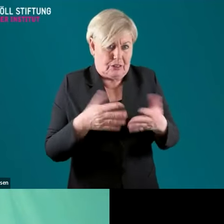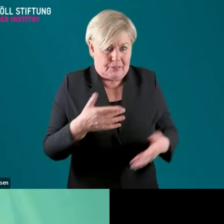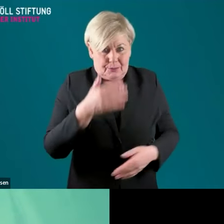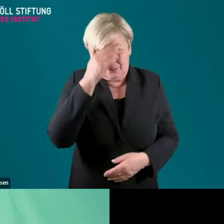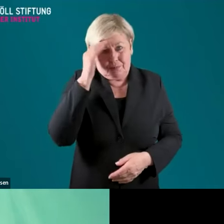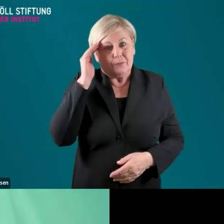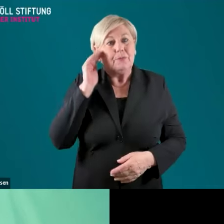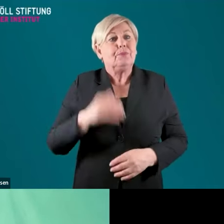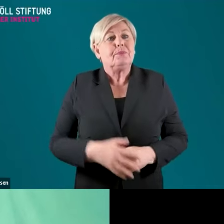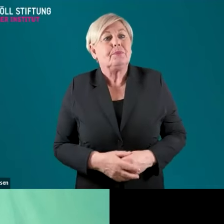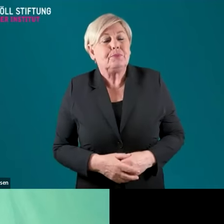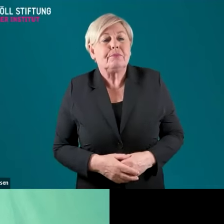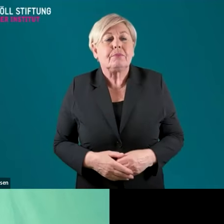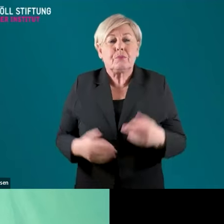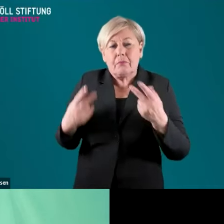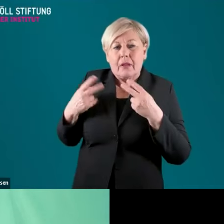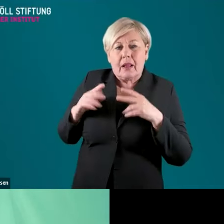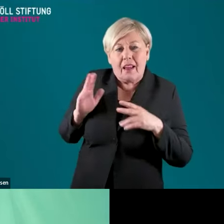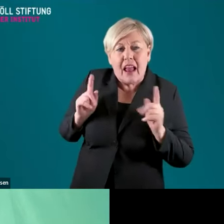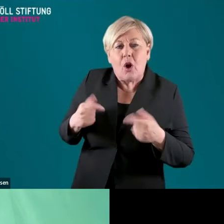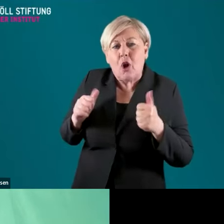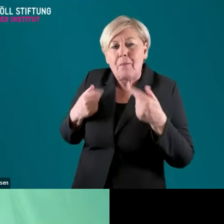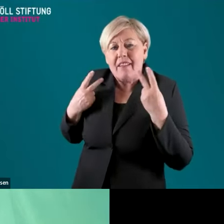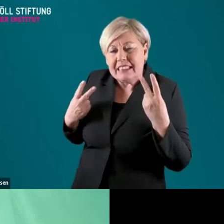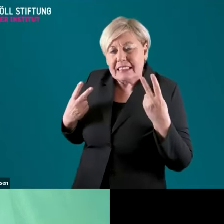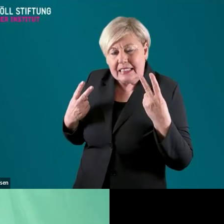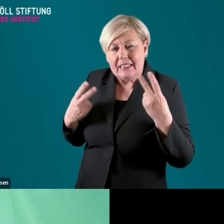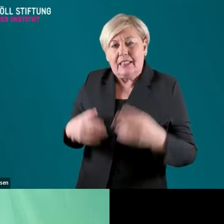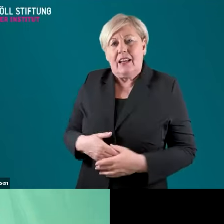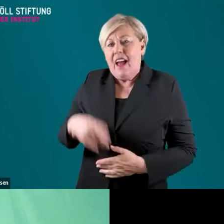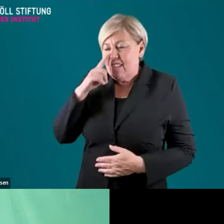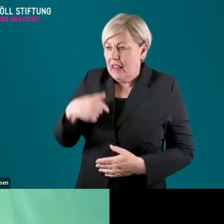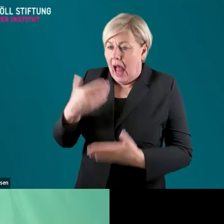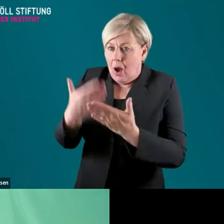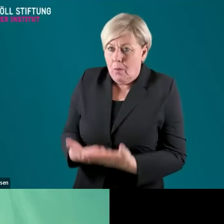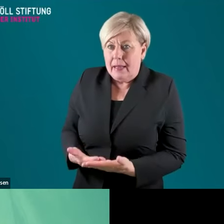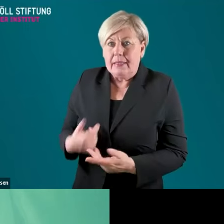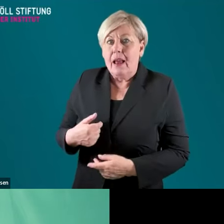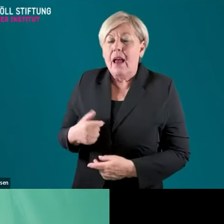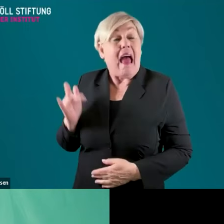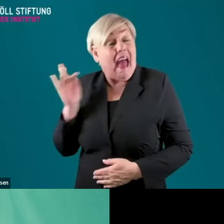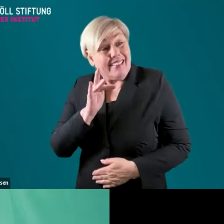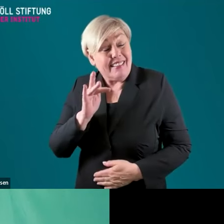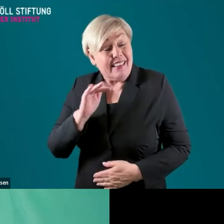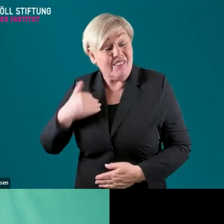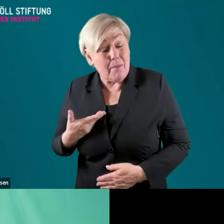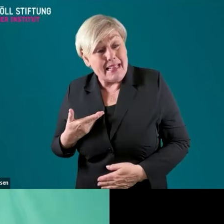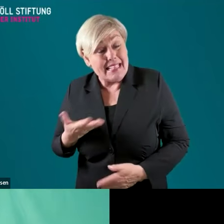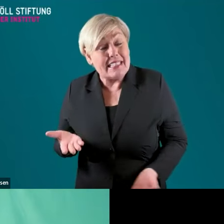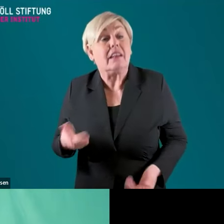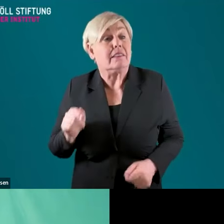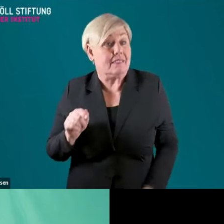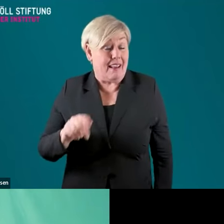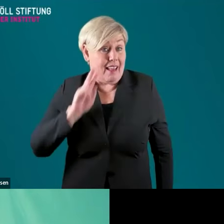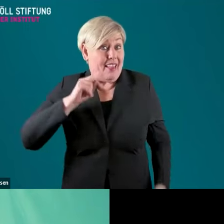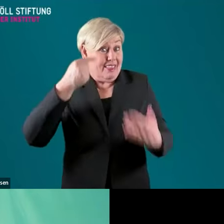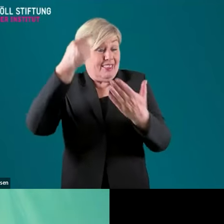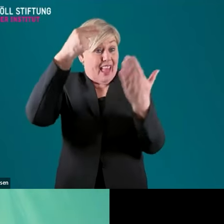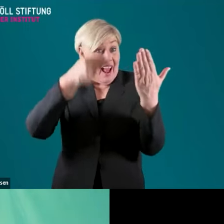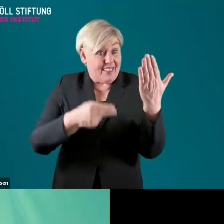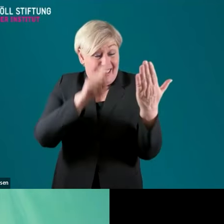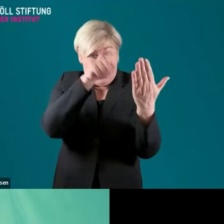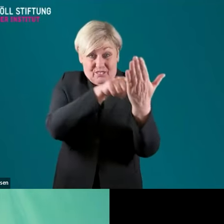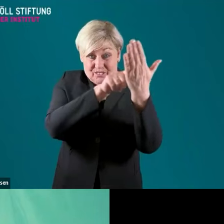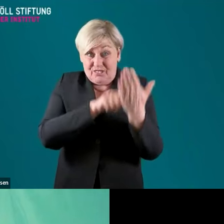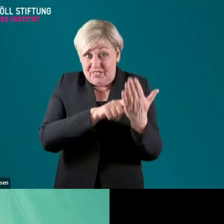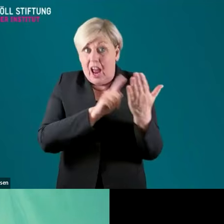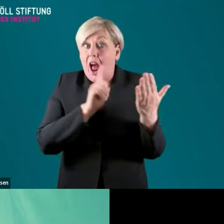Genau. Und wichtig vielleicht auch noch mal; wenn man argumentiert mit Antifeminist*innen, dann sind diese Narrative oftmals auf sich selbst verweisend.